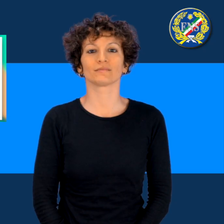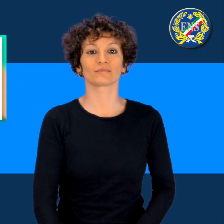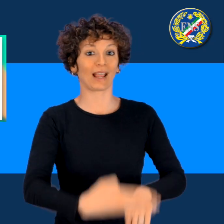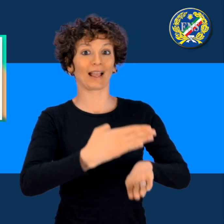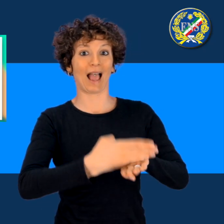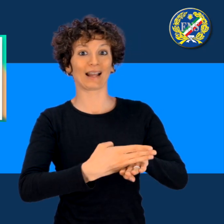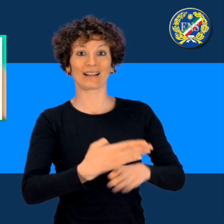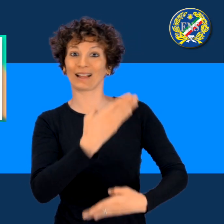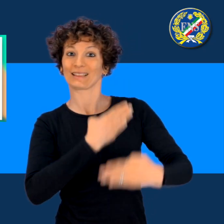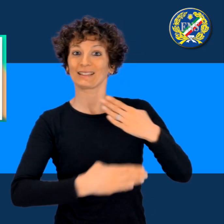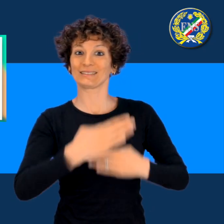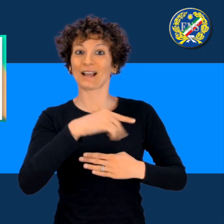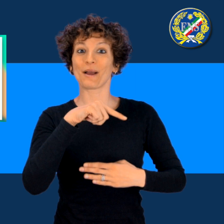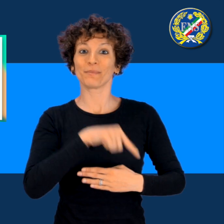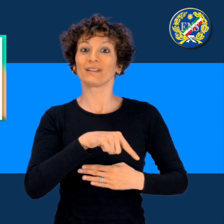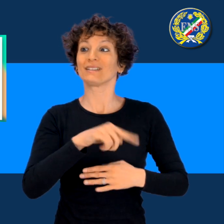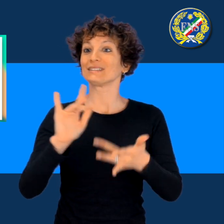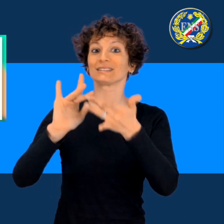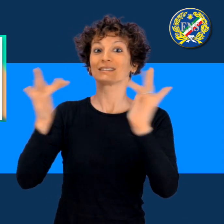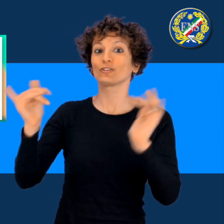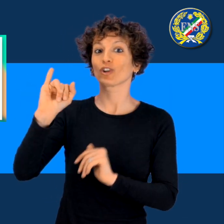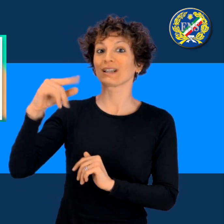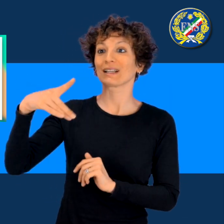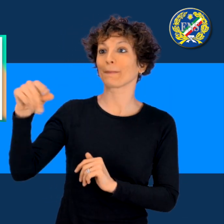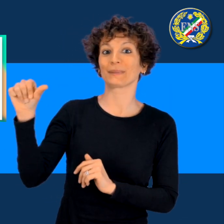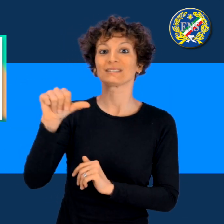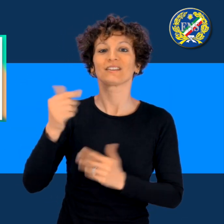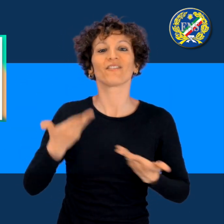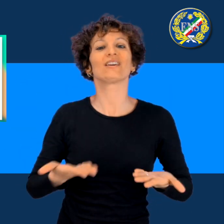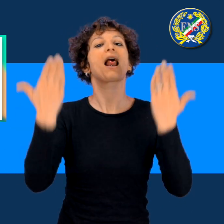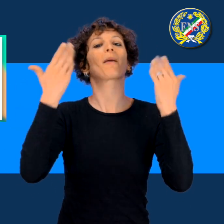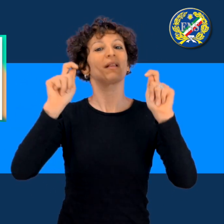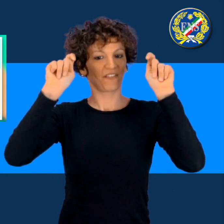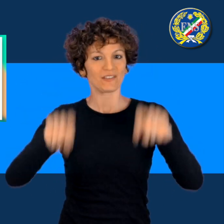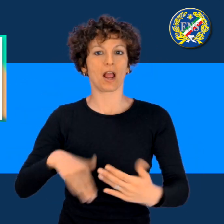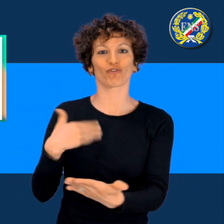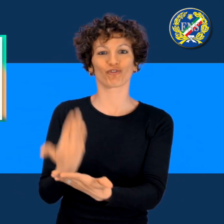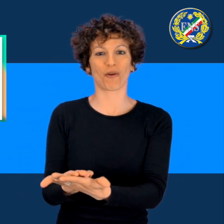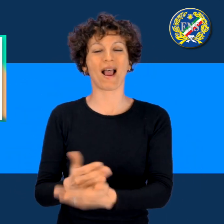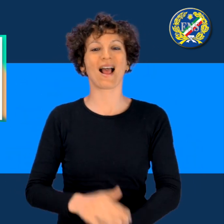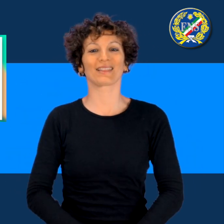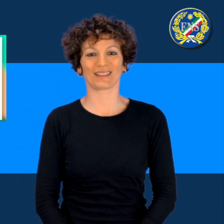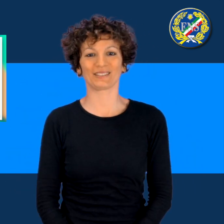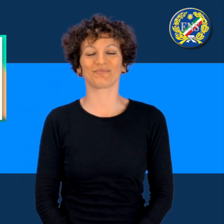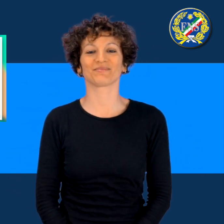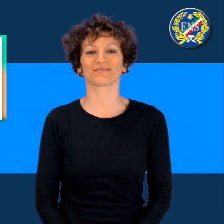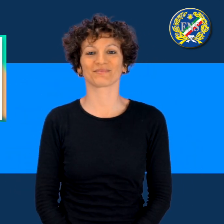La Disability Card si può finalmente richiedere sul sito INPS